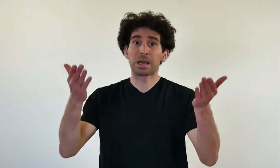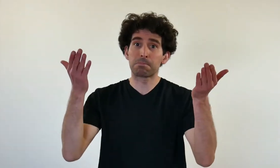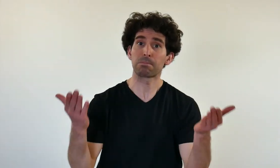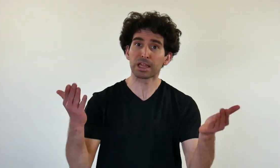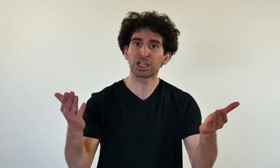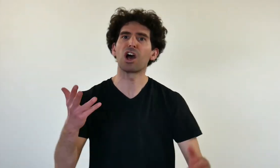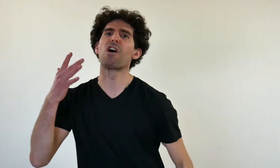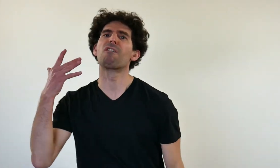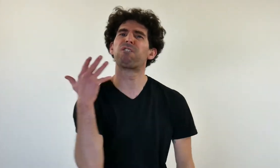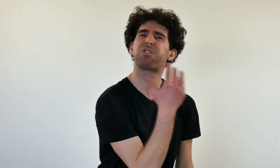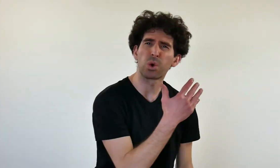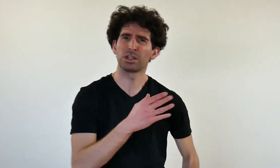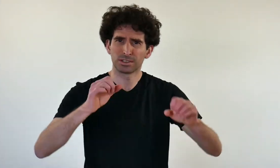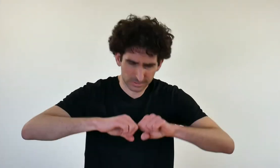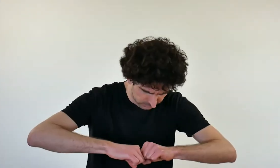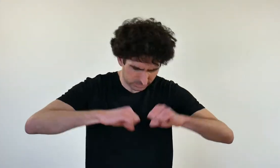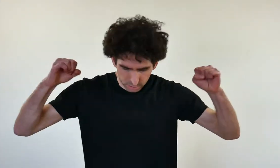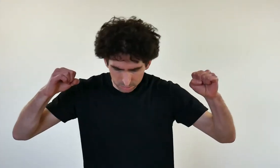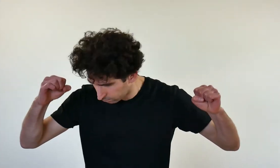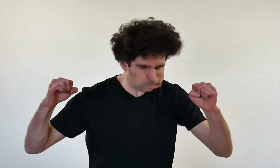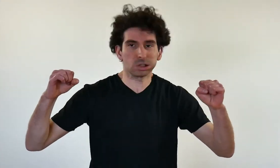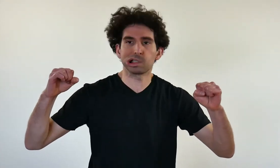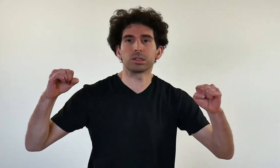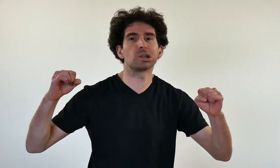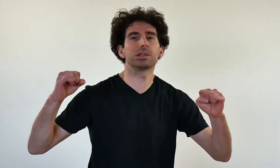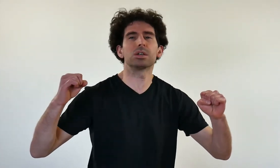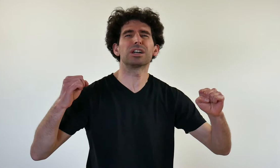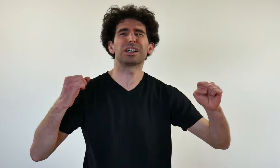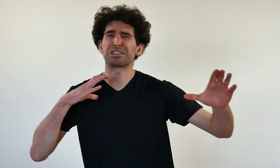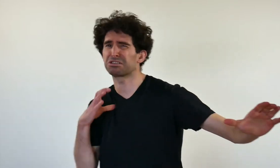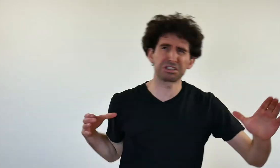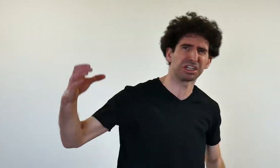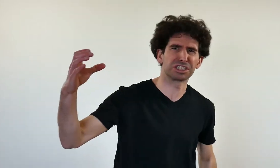Et maintenant, voyons les fruits. Ouh làlà, comme c'est riche !